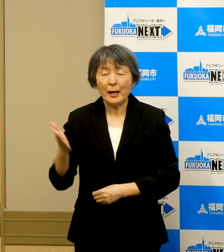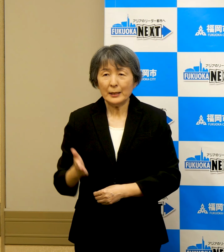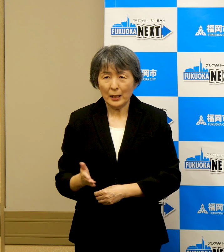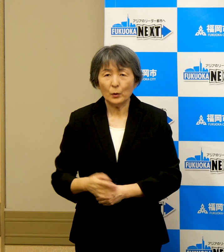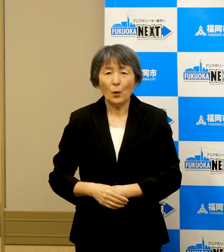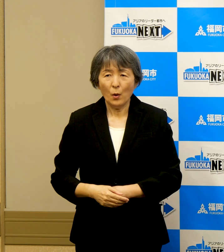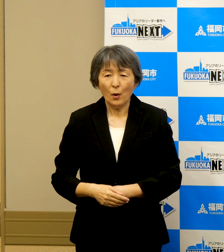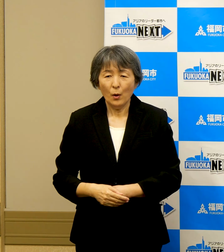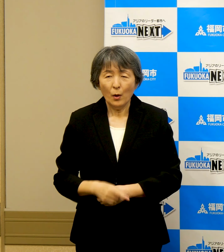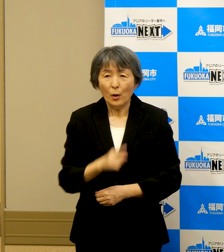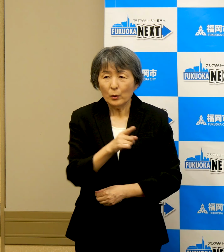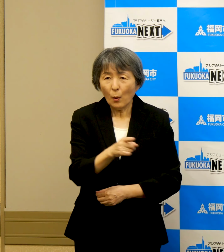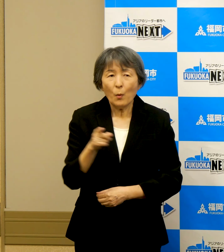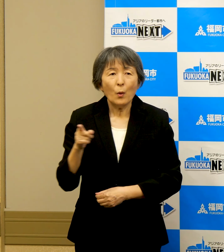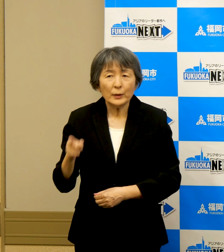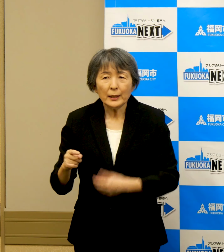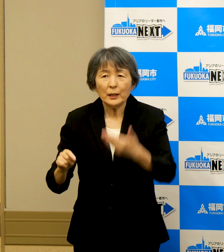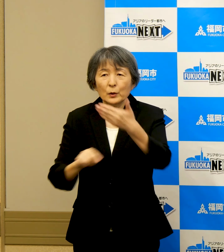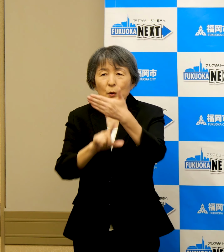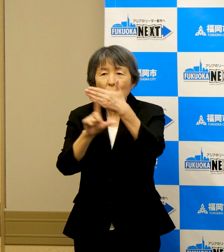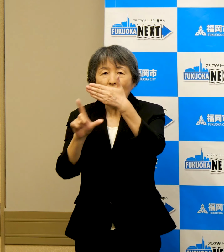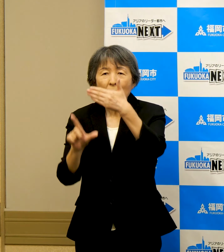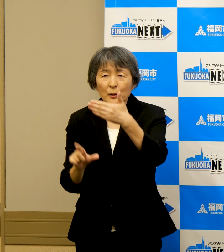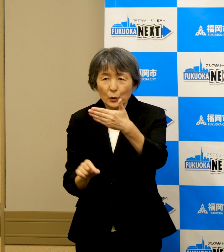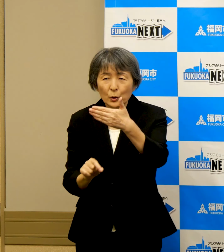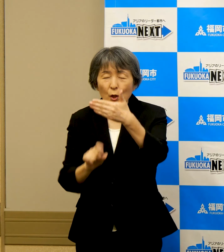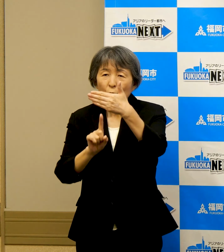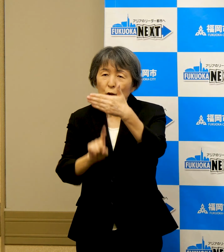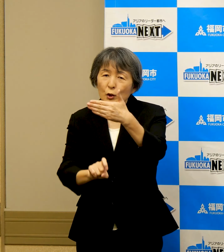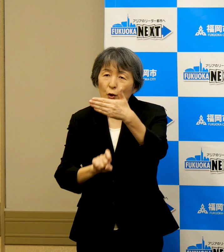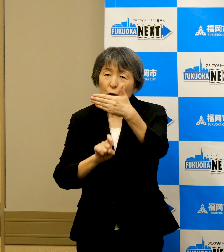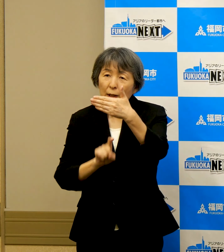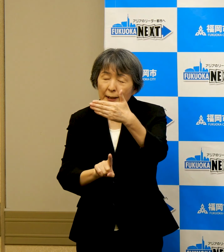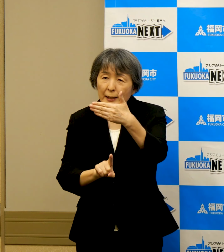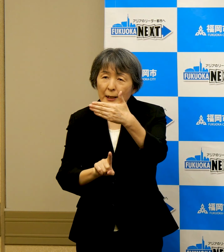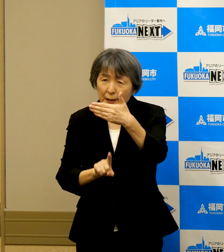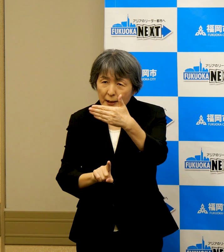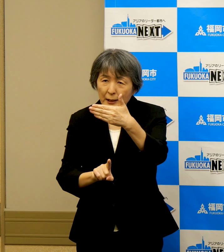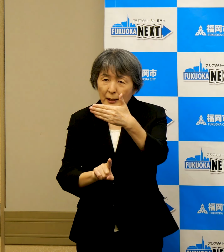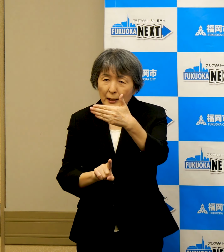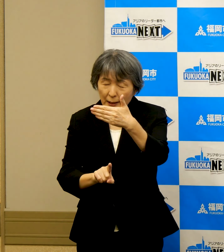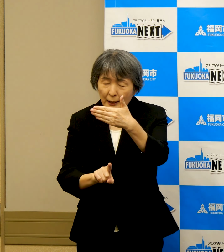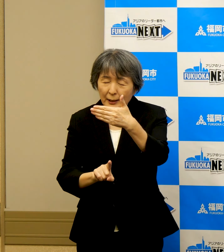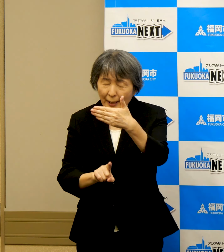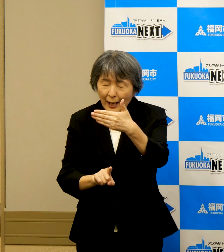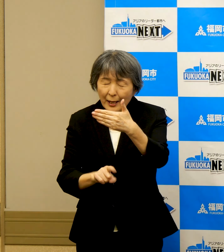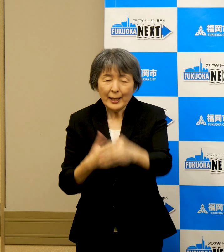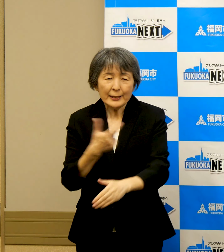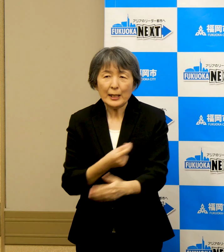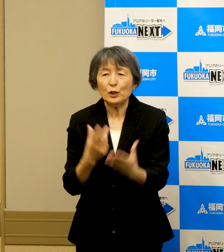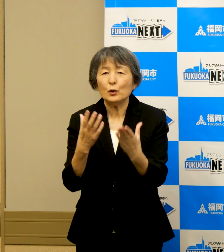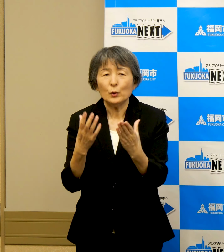これともに 9月11日接種済み時点です